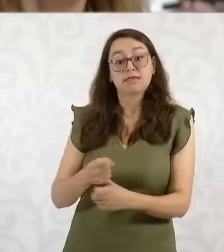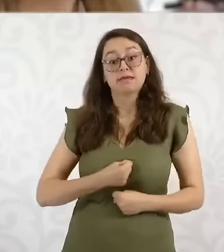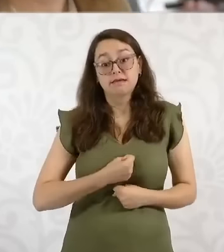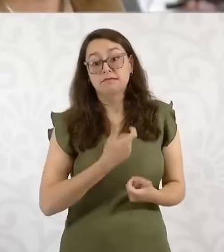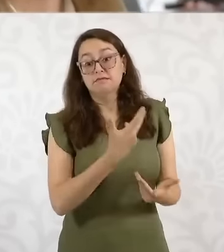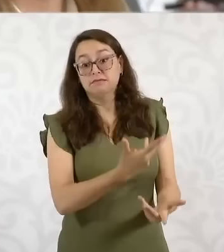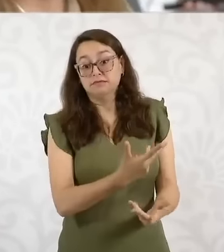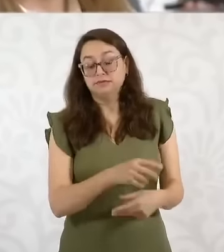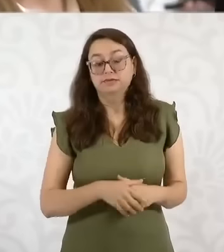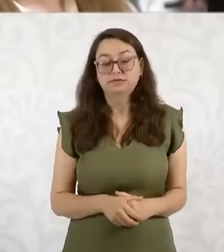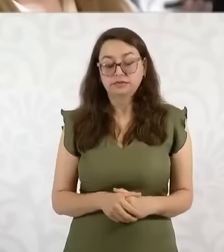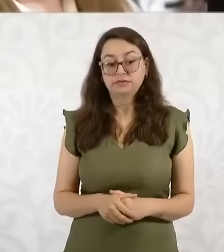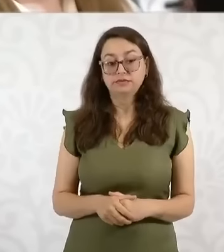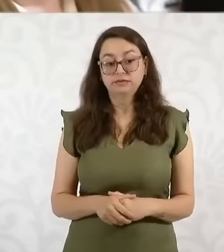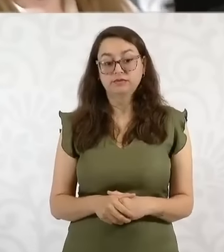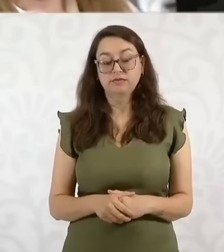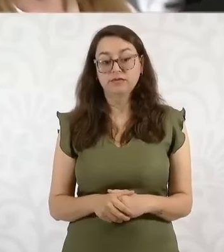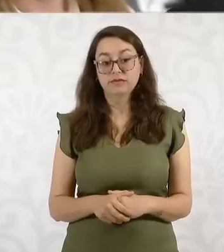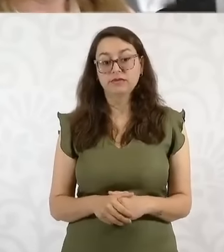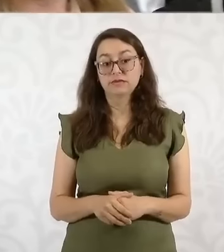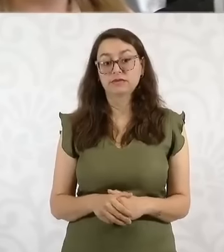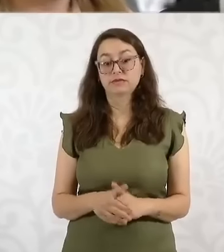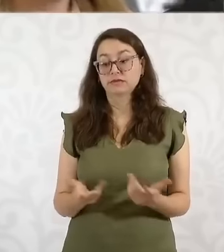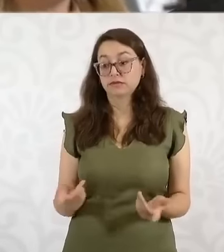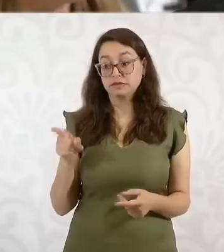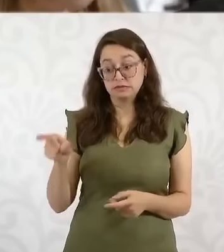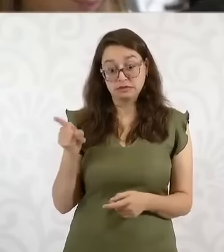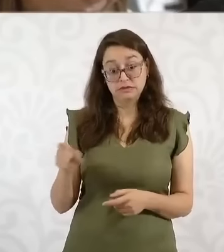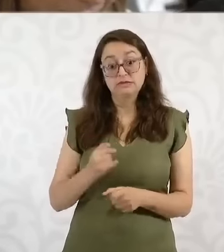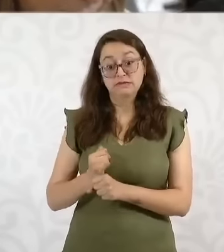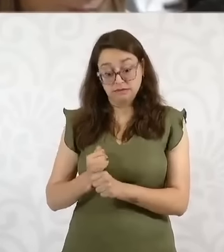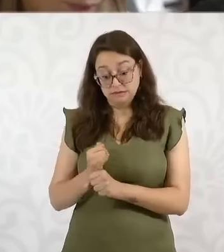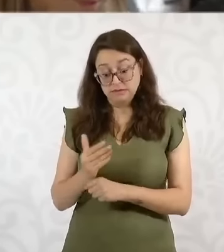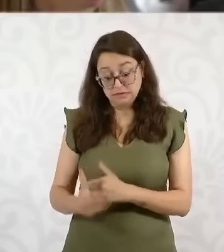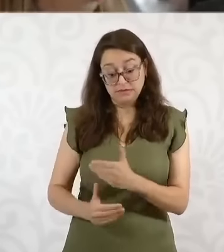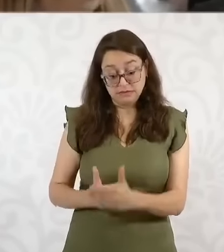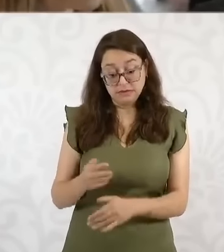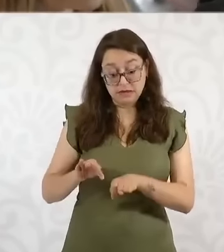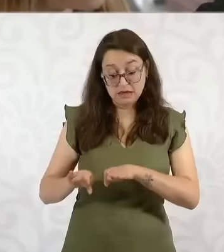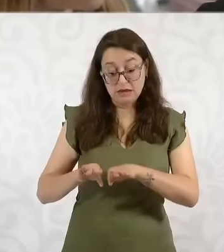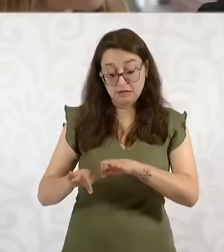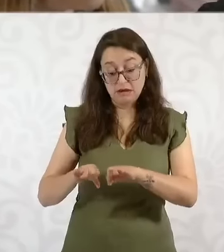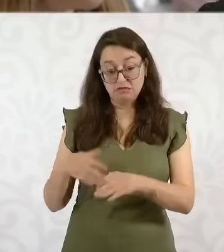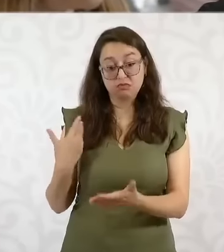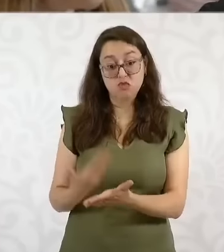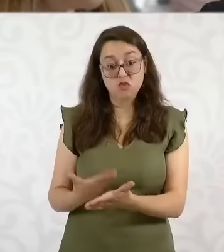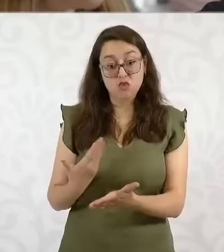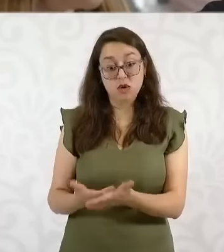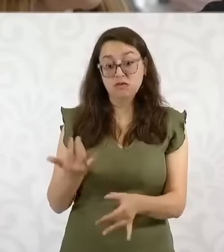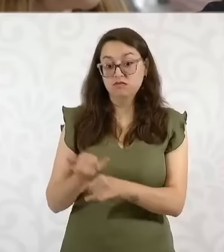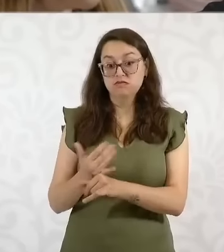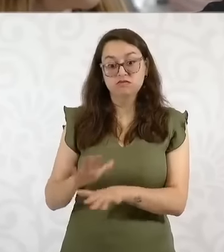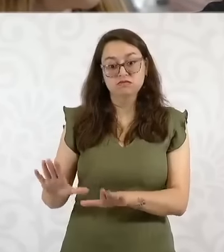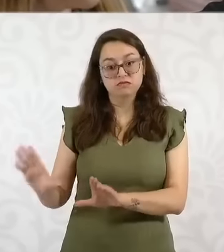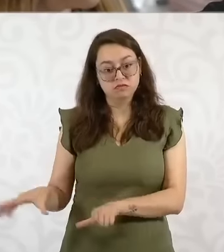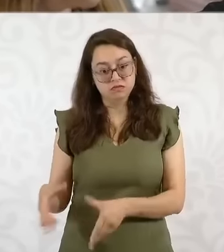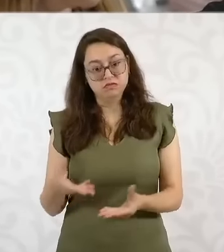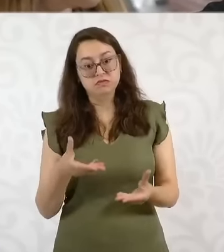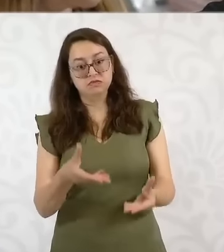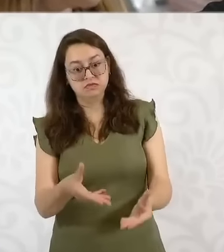que pueda escuchar el trabajo que ha hecho el GI y los datos de prueba que presentaron en cada uno de